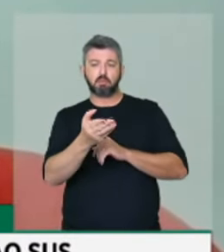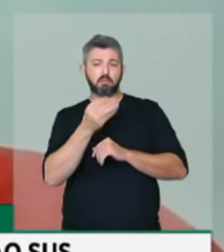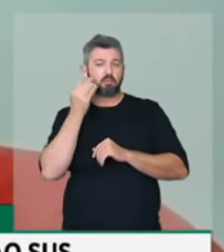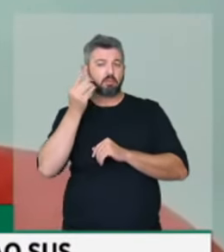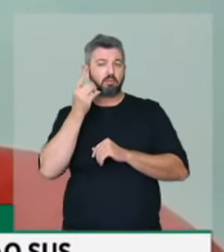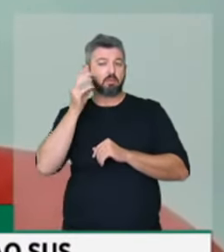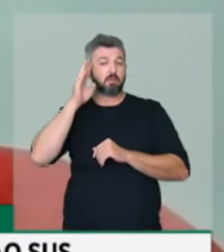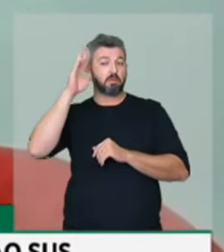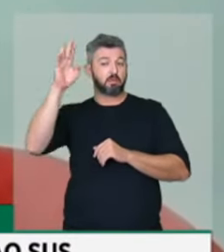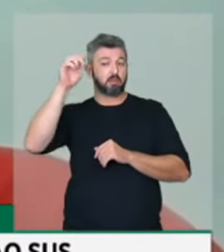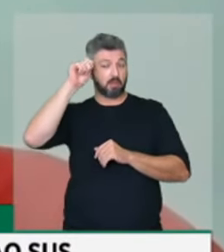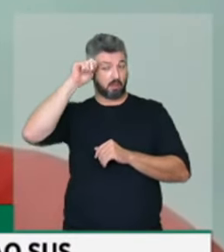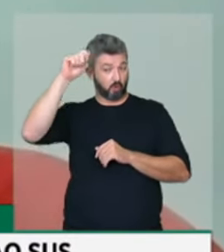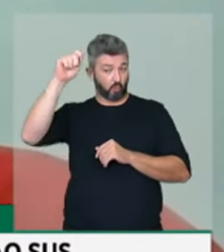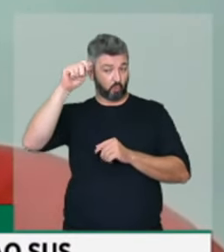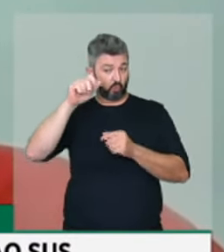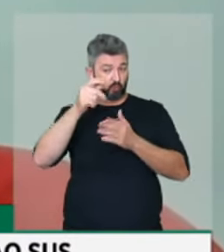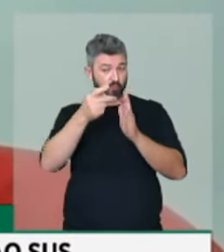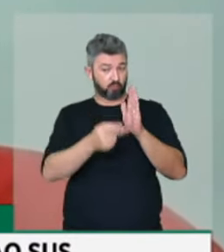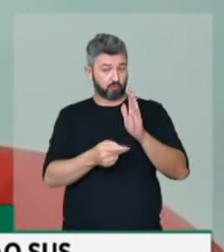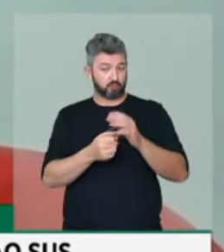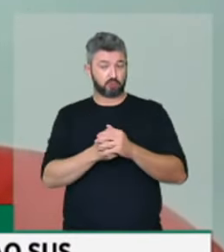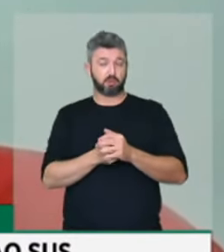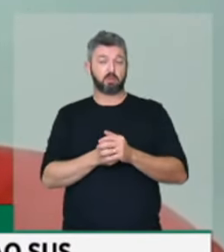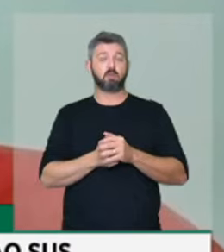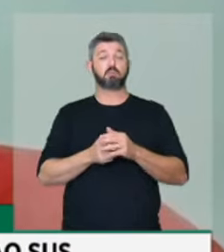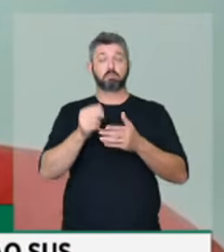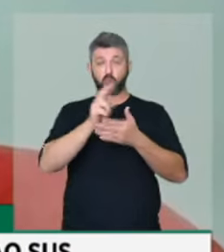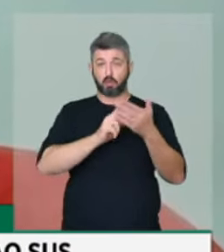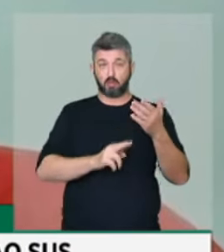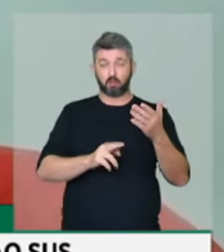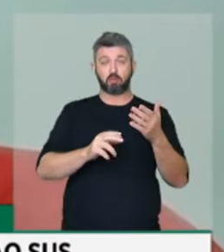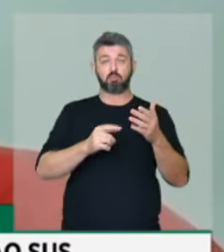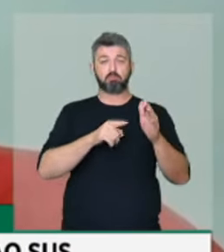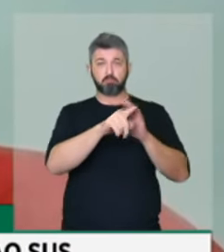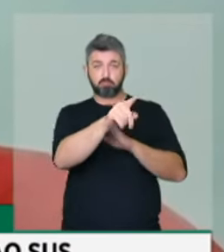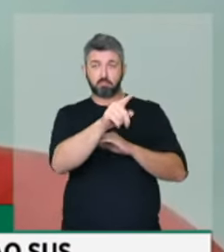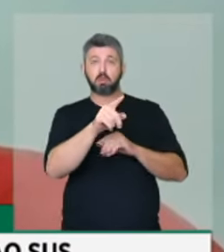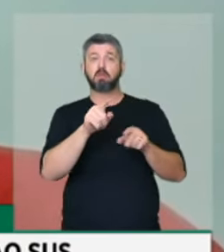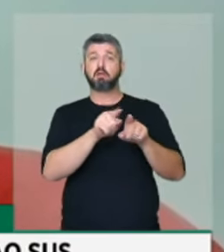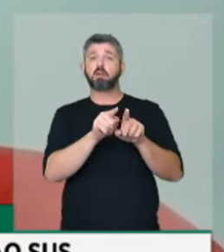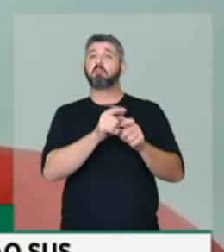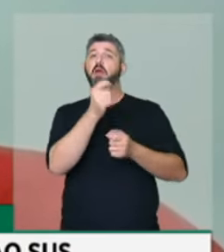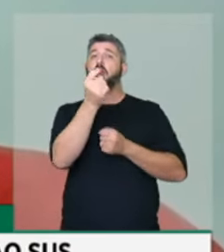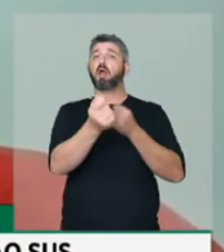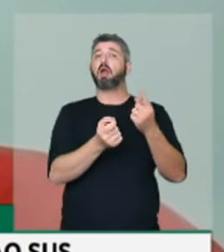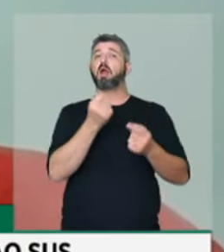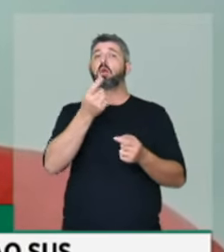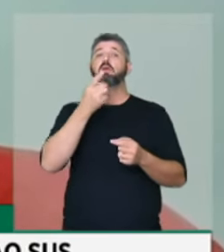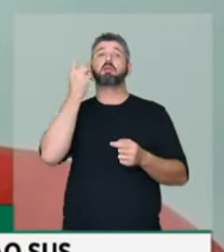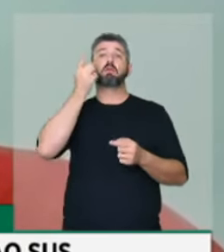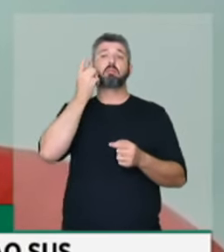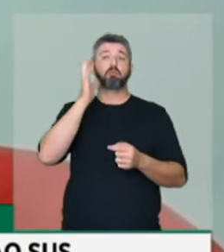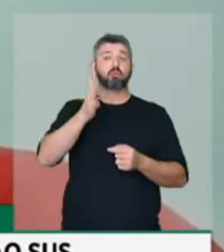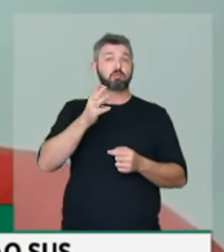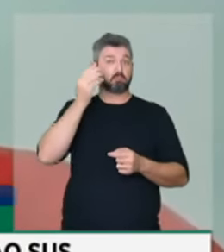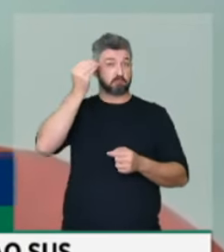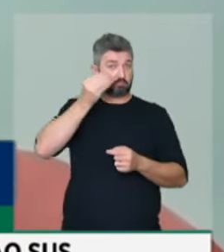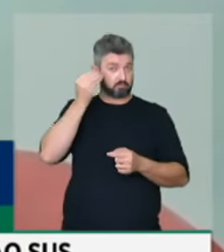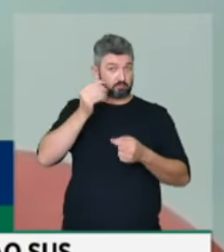FAZER PERGUNTAS AOS COLEGAS, PRINCIPALMENTE O AUTOR DO PROJETO, RELATOR E ALGUNS OUTROS PARLAMENTARES QUE JÁ PASSARAM POR EXPERIÊNCIA A GESTORES DO SUS, SE 1600 REAIS DE DIÁRIA QUE O MINISTÉRIO